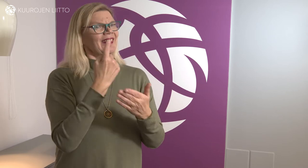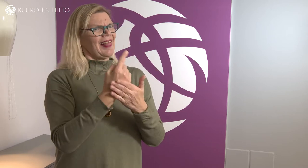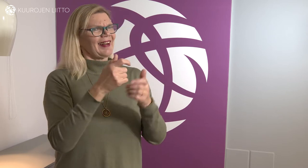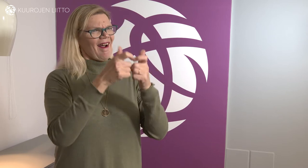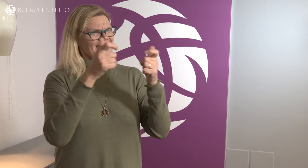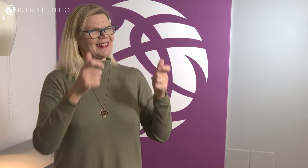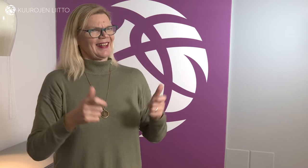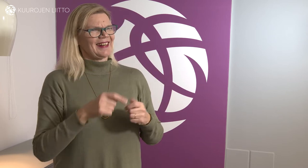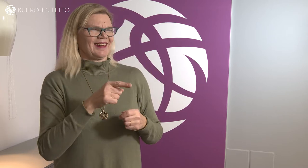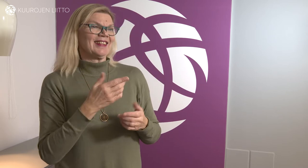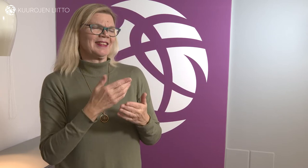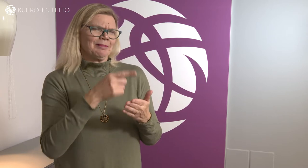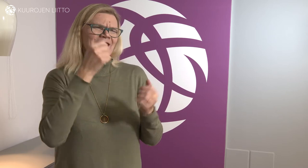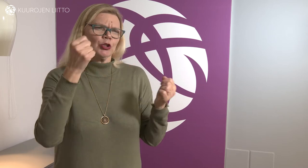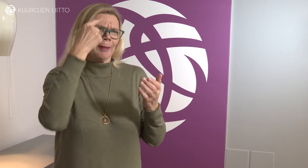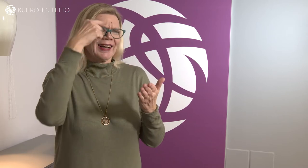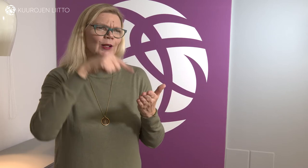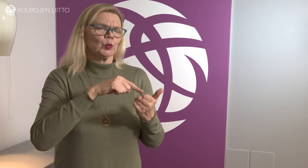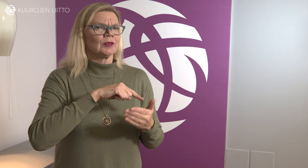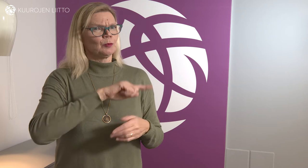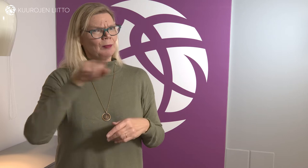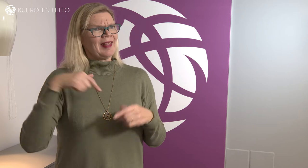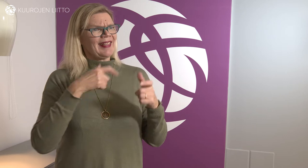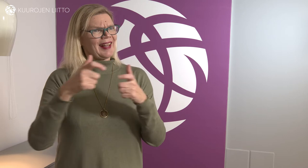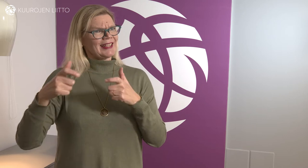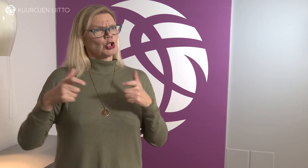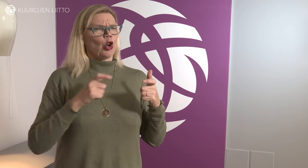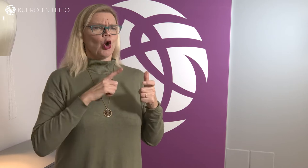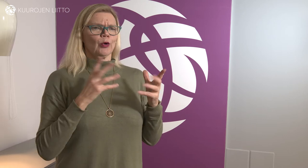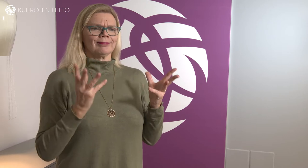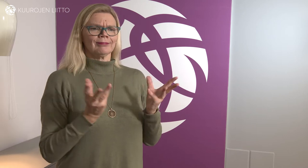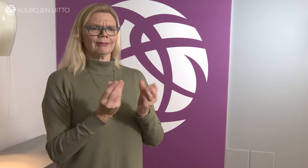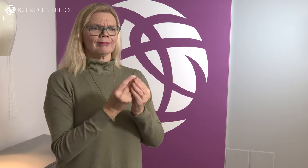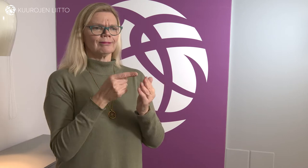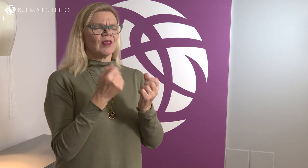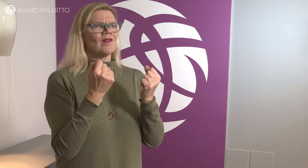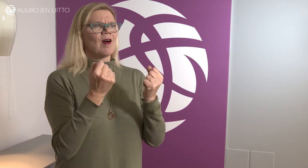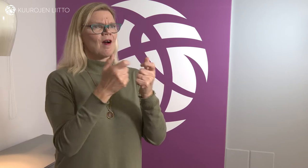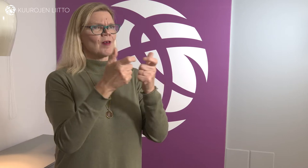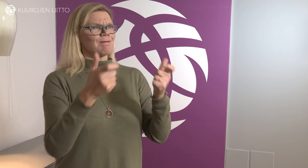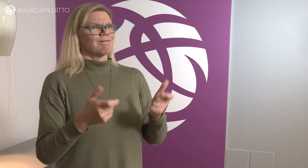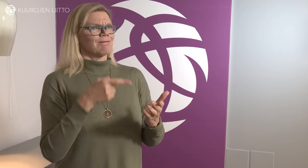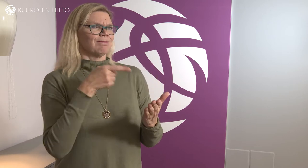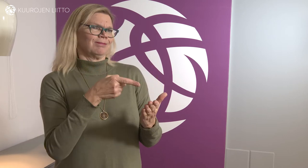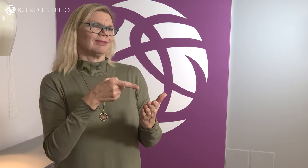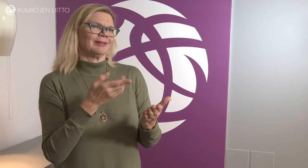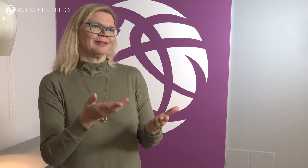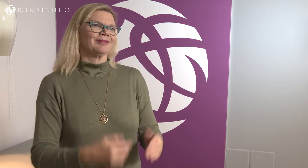Kyseessä on siis tärkeä asiakirja, jonka merkitys järjestöille on suuri.